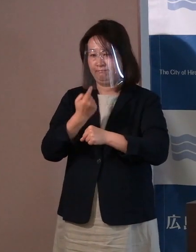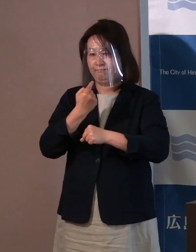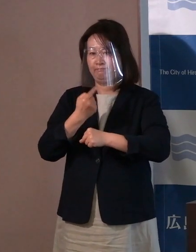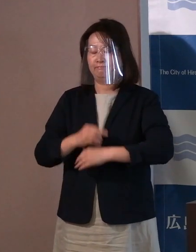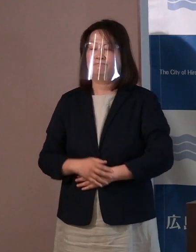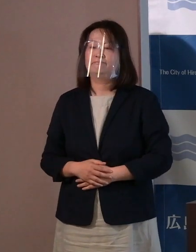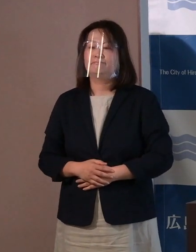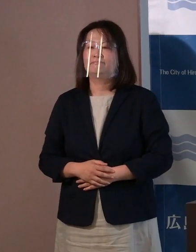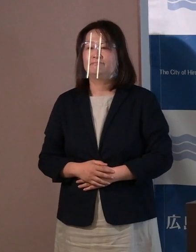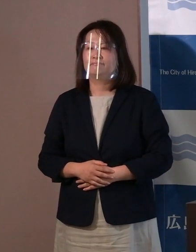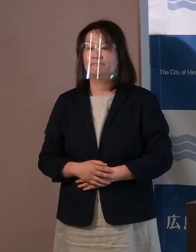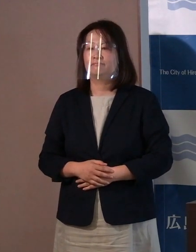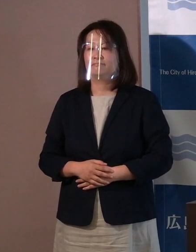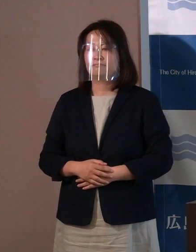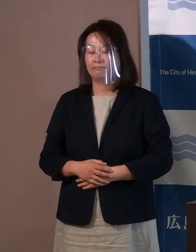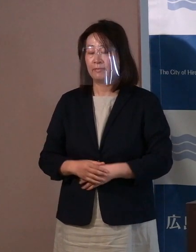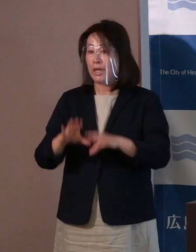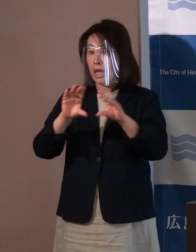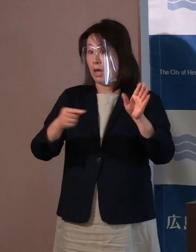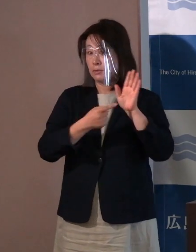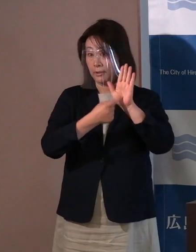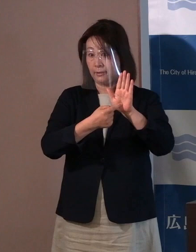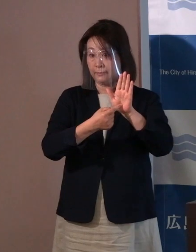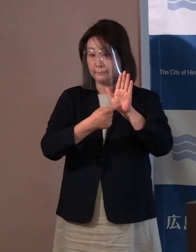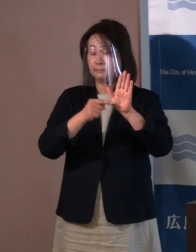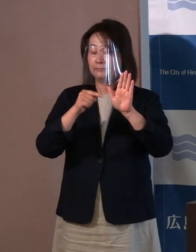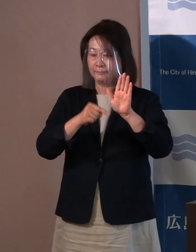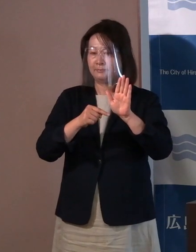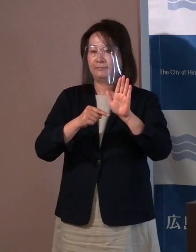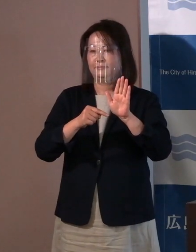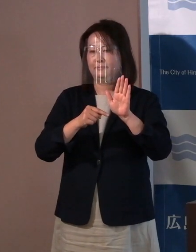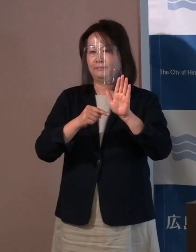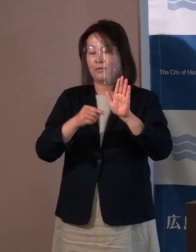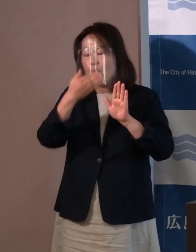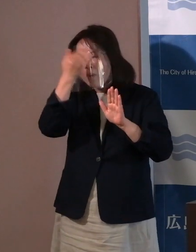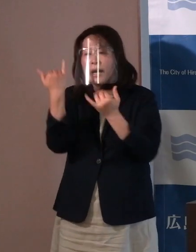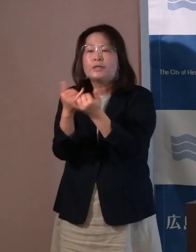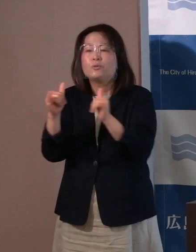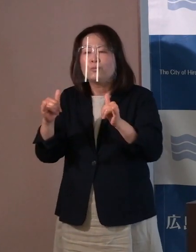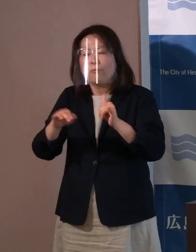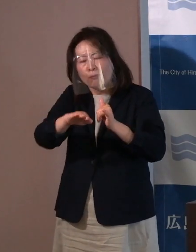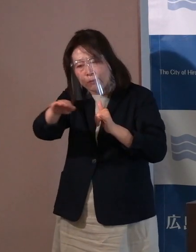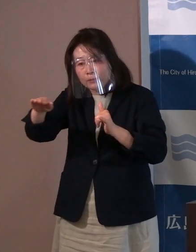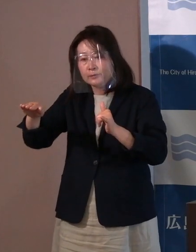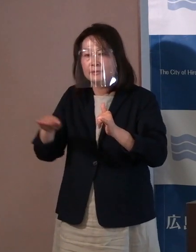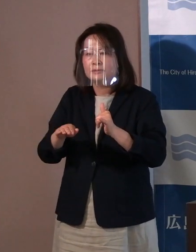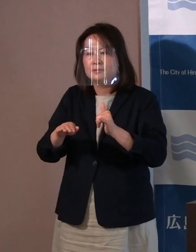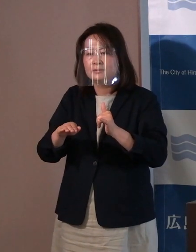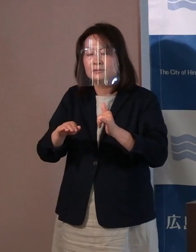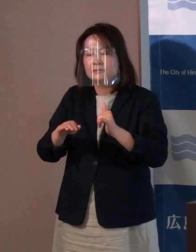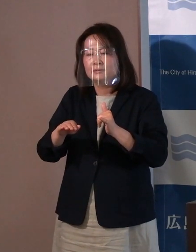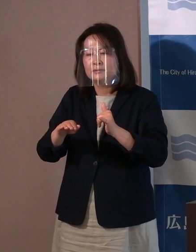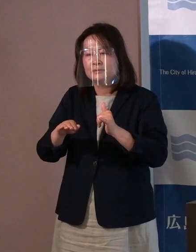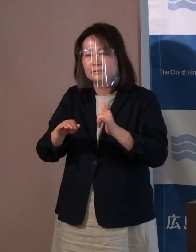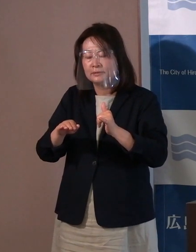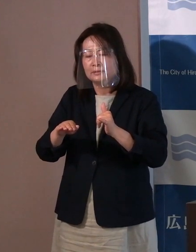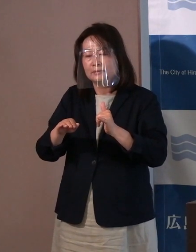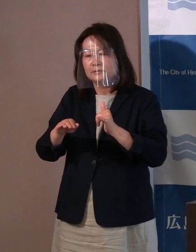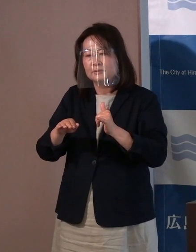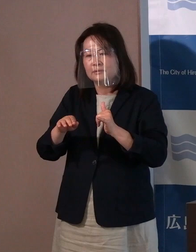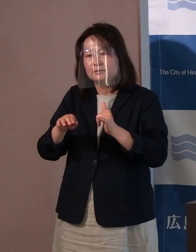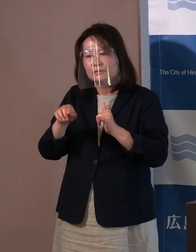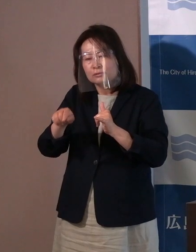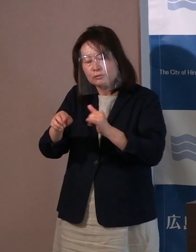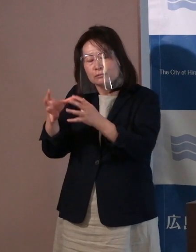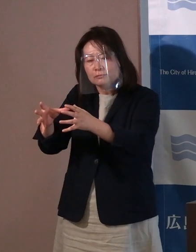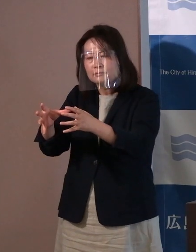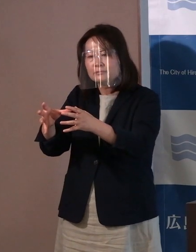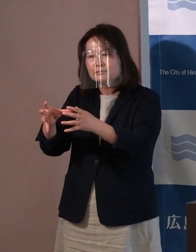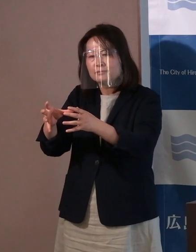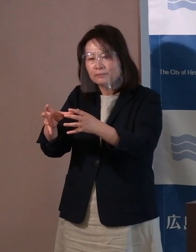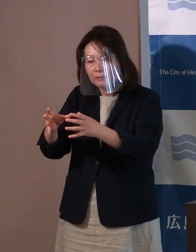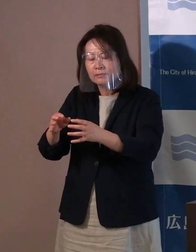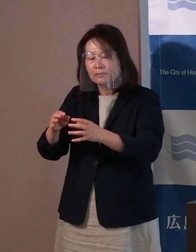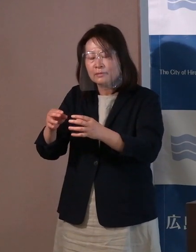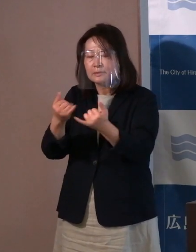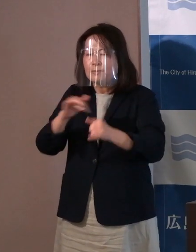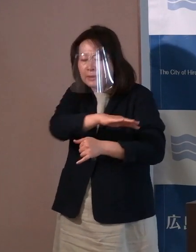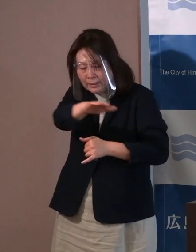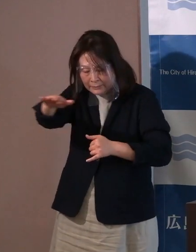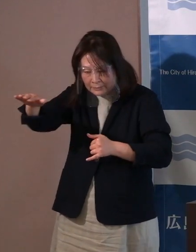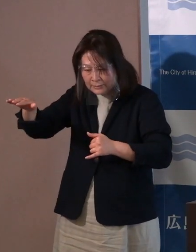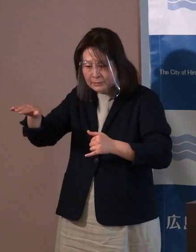また､平和宣言を若い世代を中心に広く 市民に理解を求めていきたい